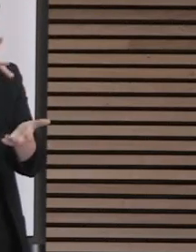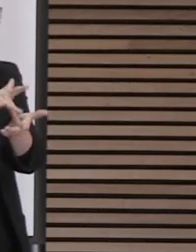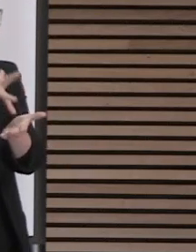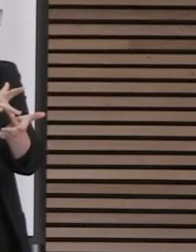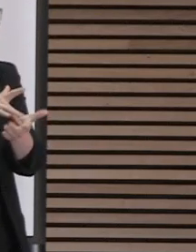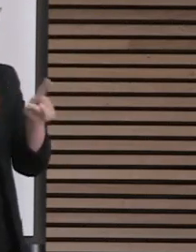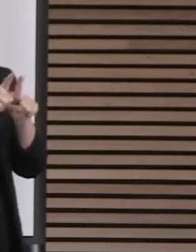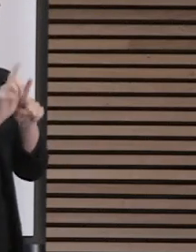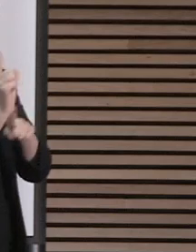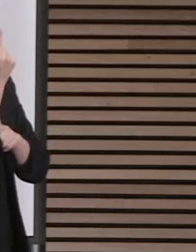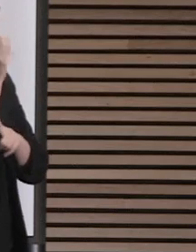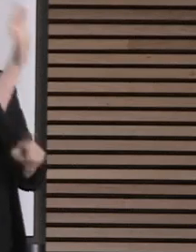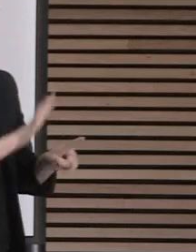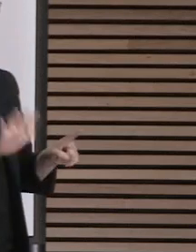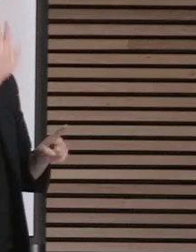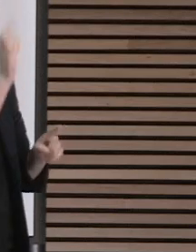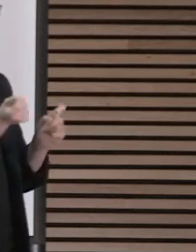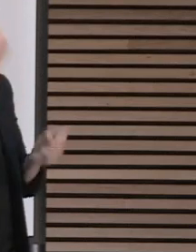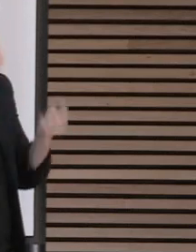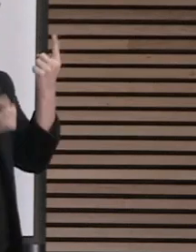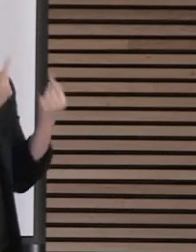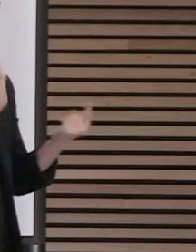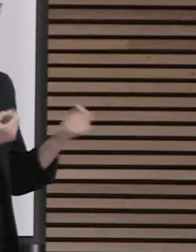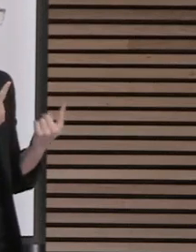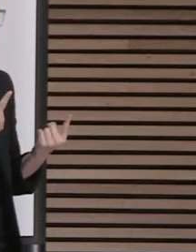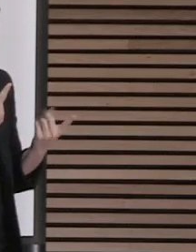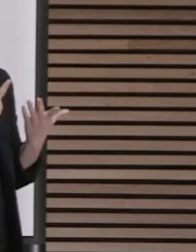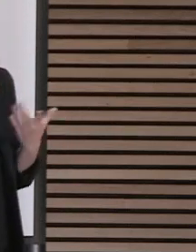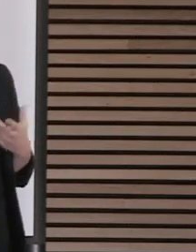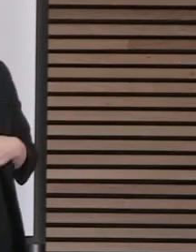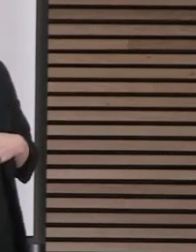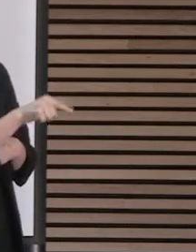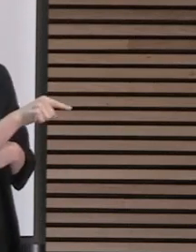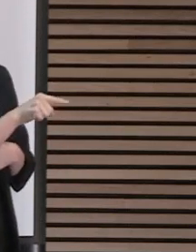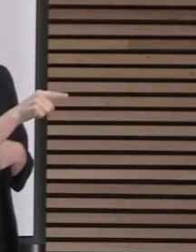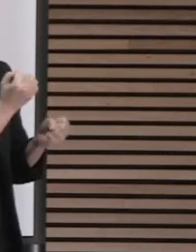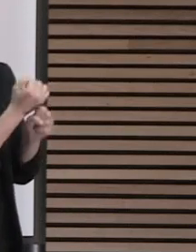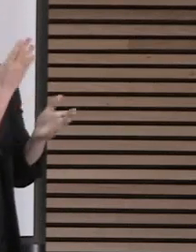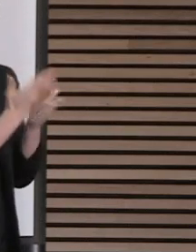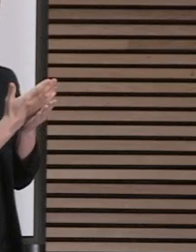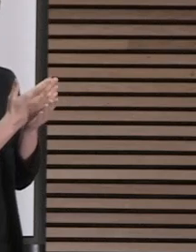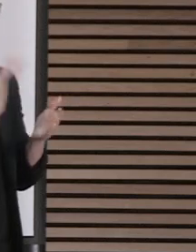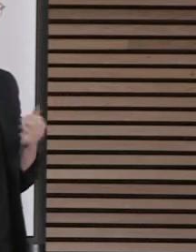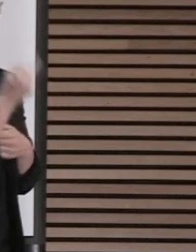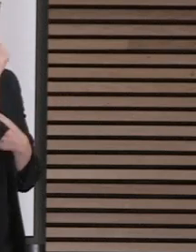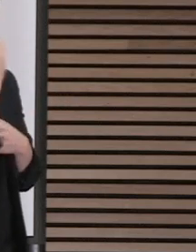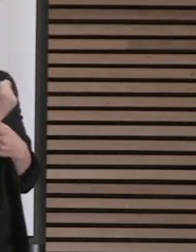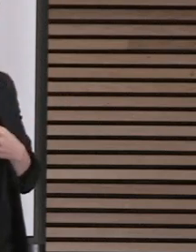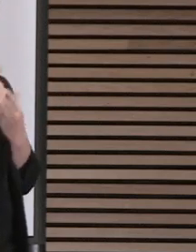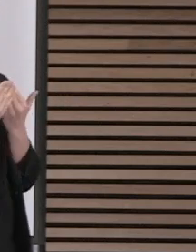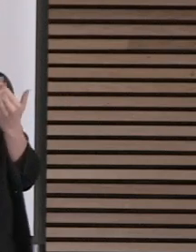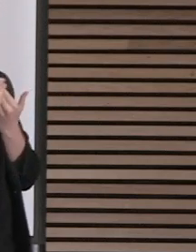puta noa i te motu. Kei roto i